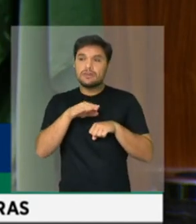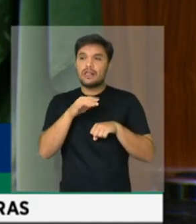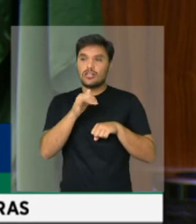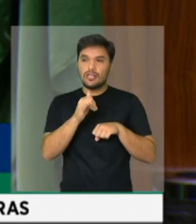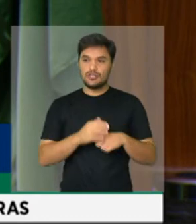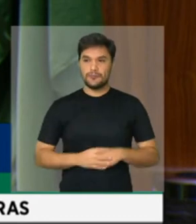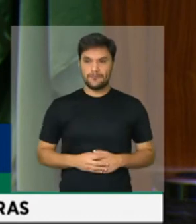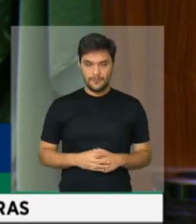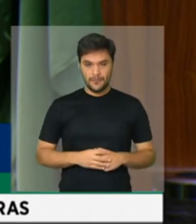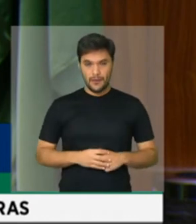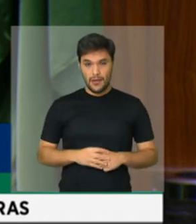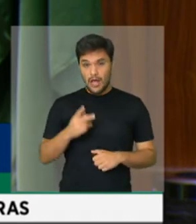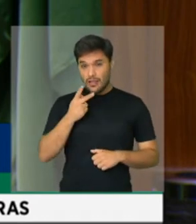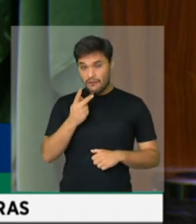DÉCADA DE 90 COM A PRIVATARIA, GRANDE PARTE DO